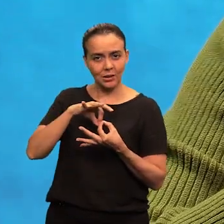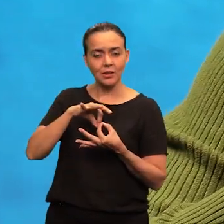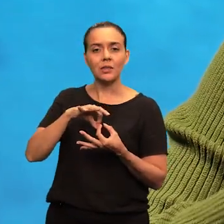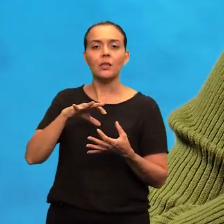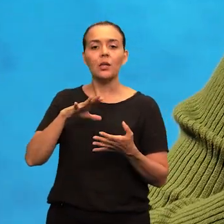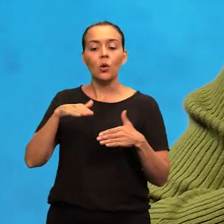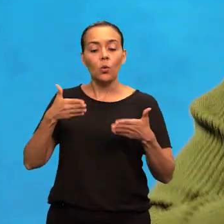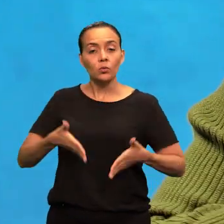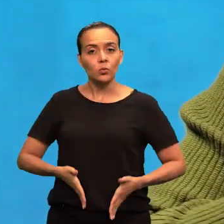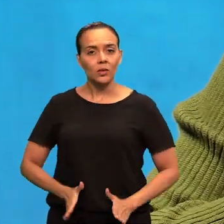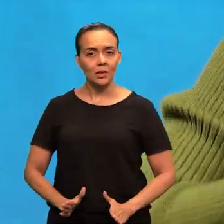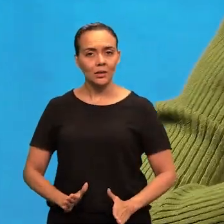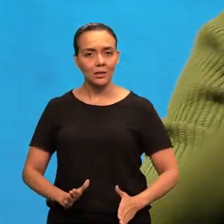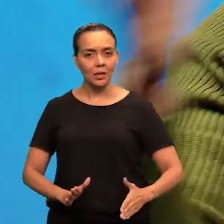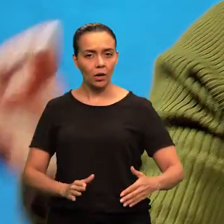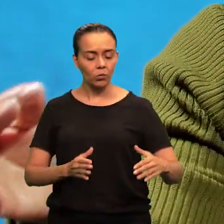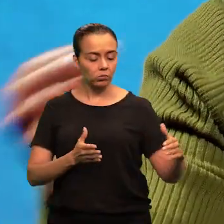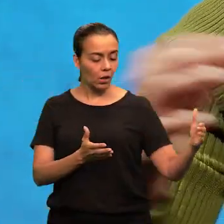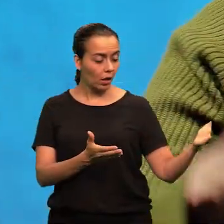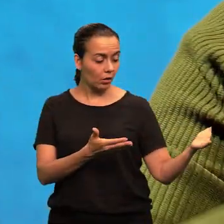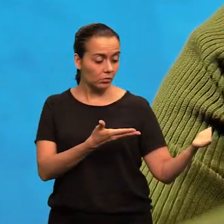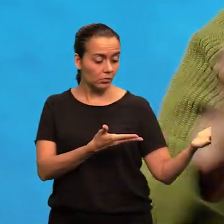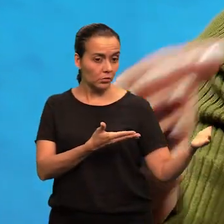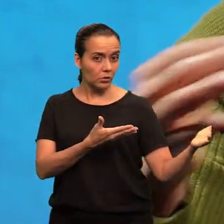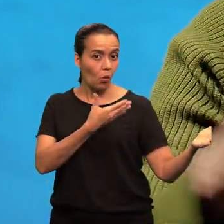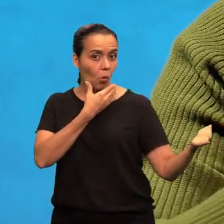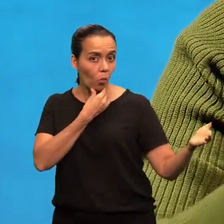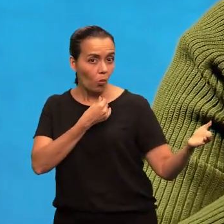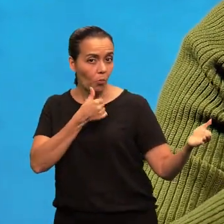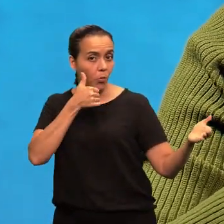que ao nascer foi designada homem ou mulher, não é